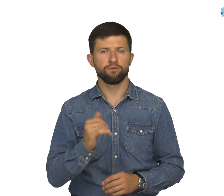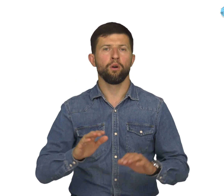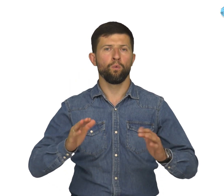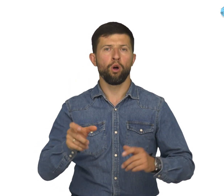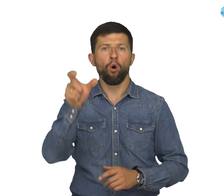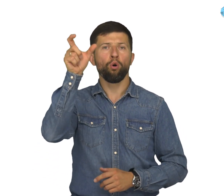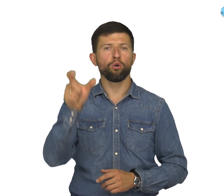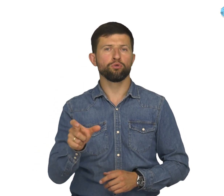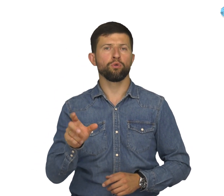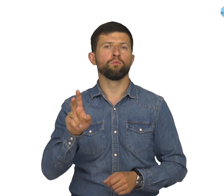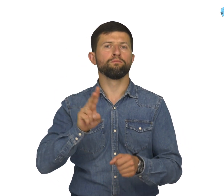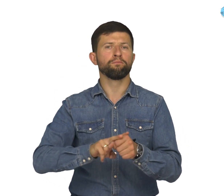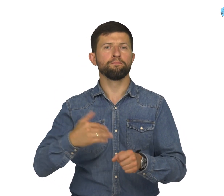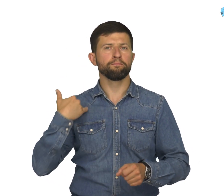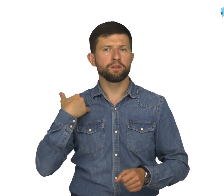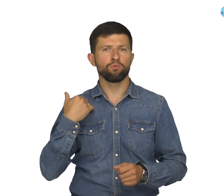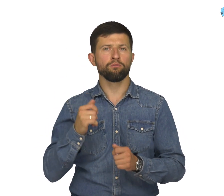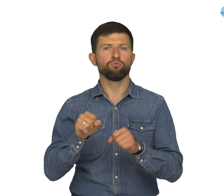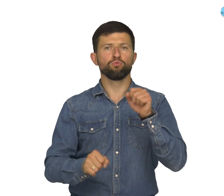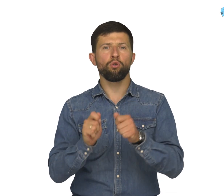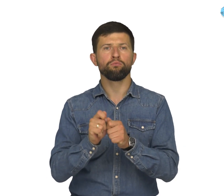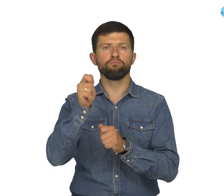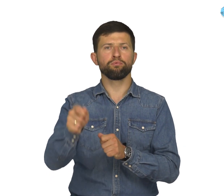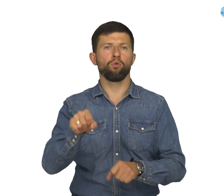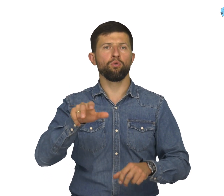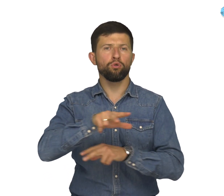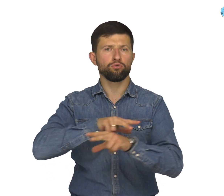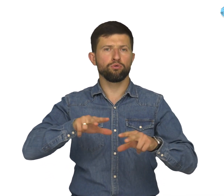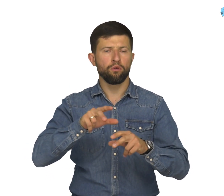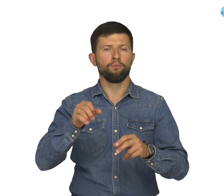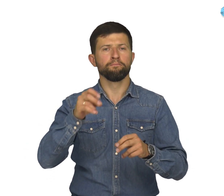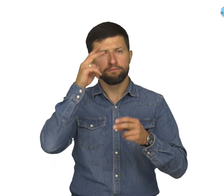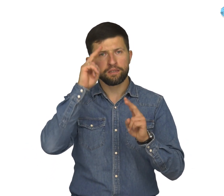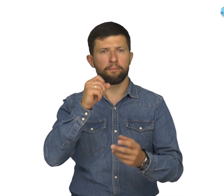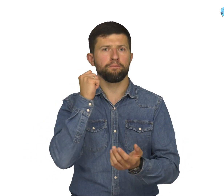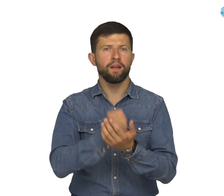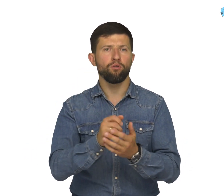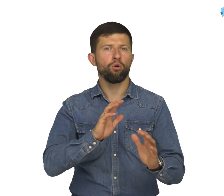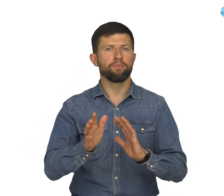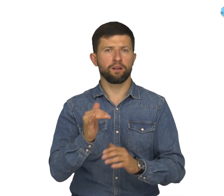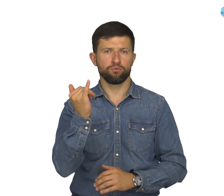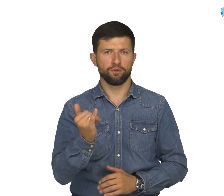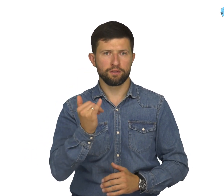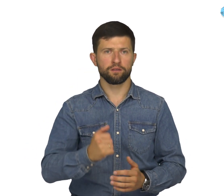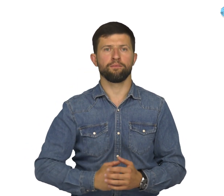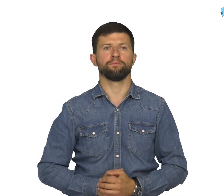(tj. osobie, która wystąpiła z wnioskiem do sądu rodzinnego o przysposobienie dziecka),